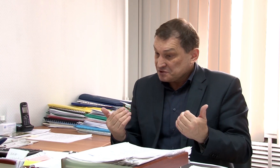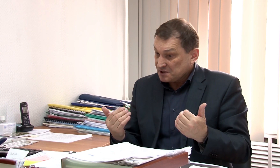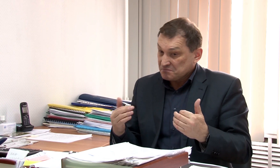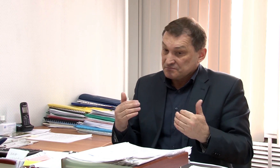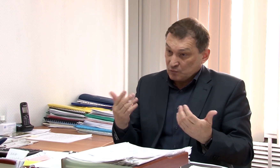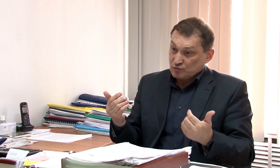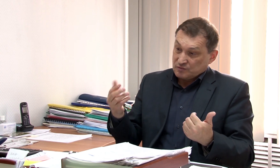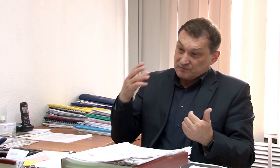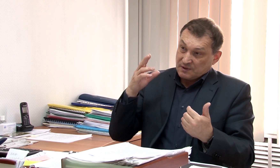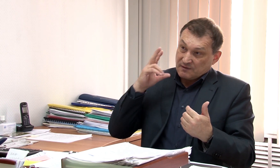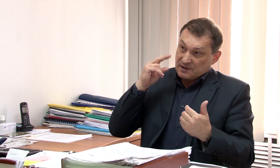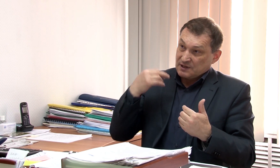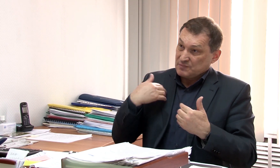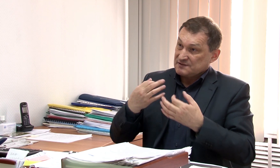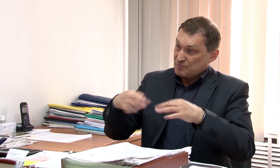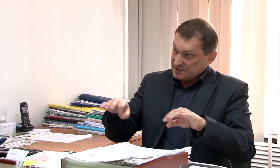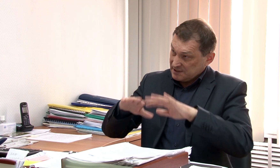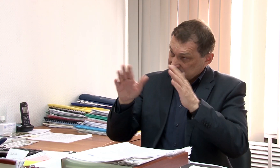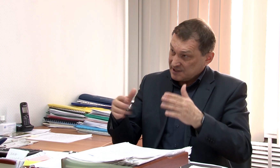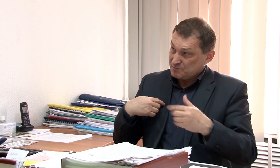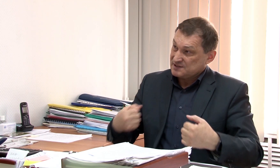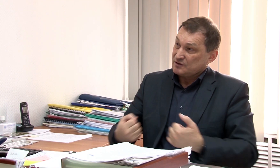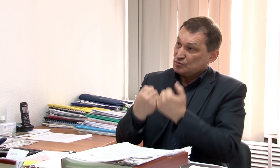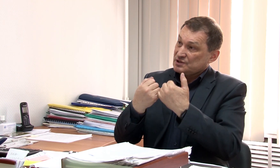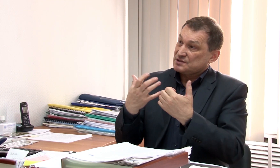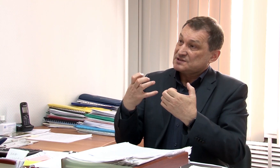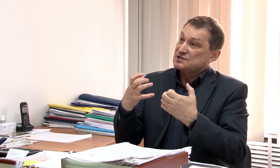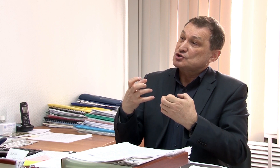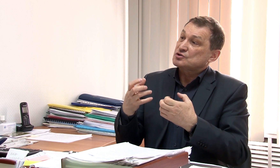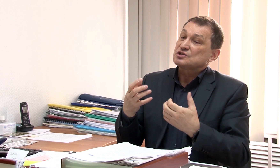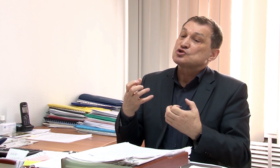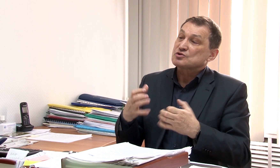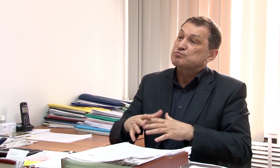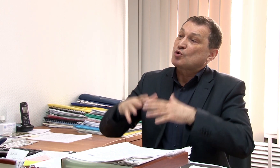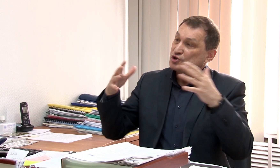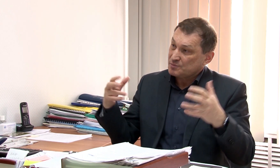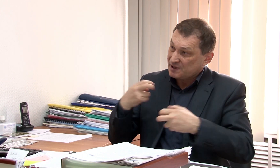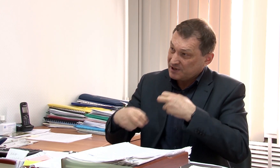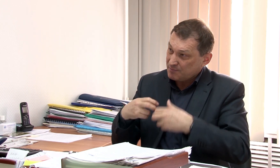Сегодня - после того, как освободили здание, - мы столкнулись с ещё большими проблемами -